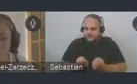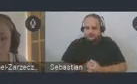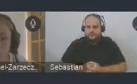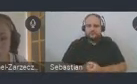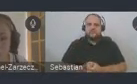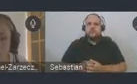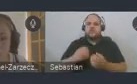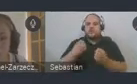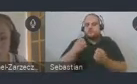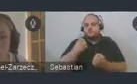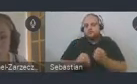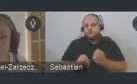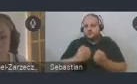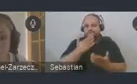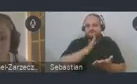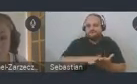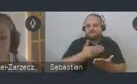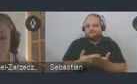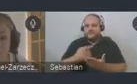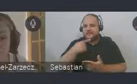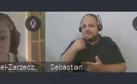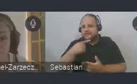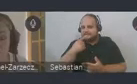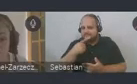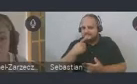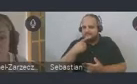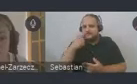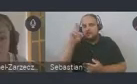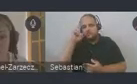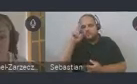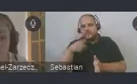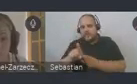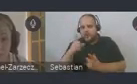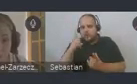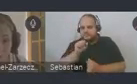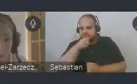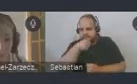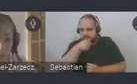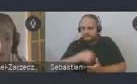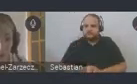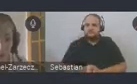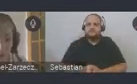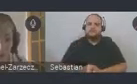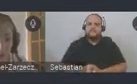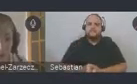"trudność przełożenia języka cyfrowego na zrozumiały dla seniorów", czyli dostępność językowa.